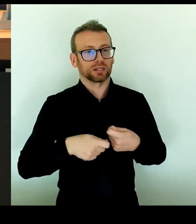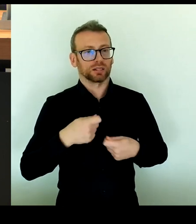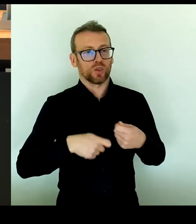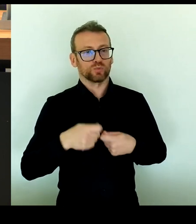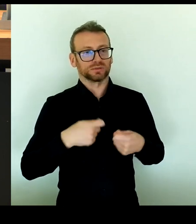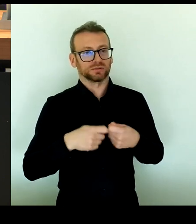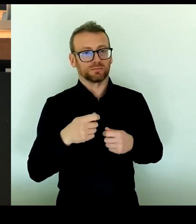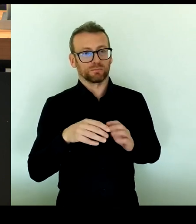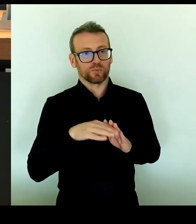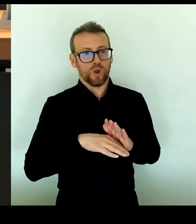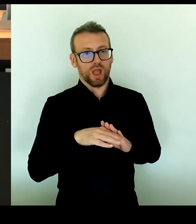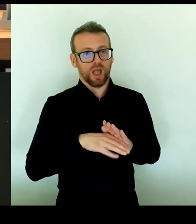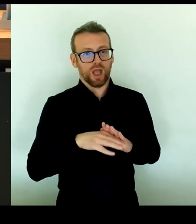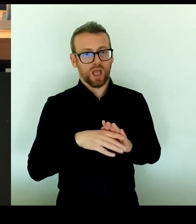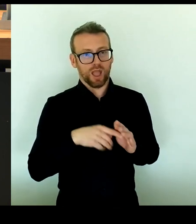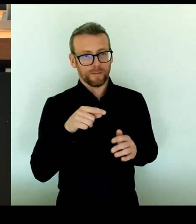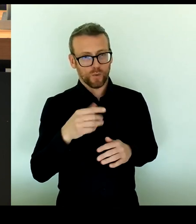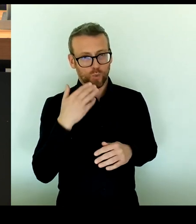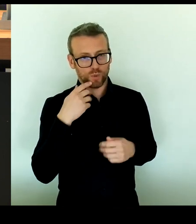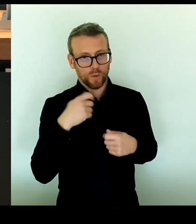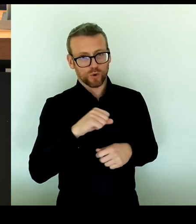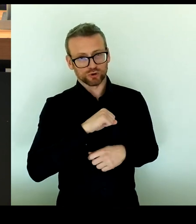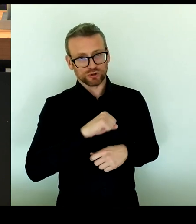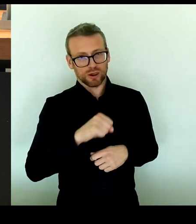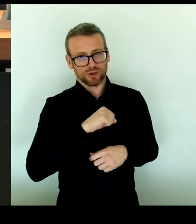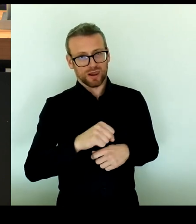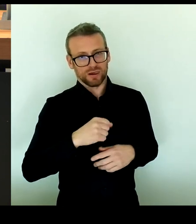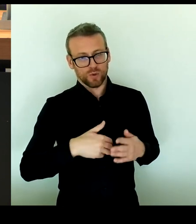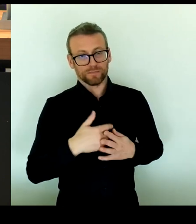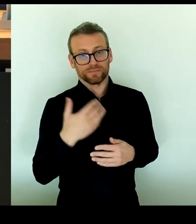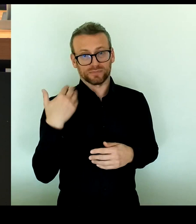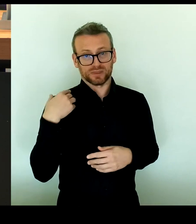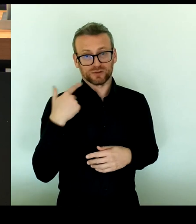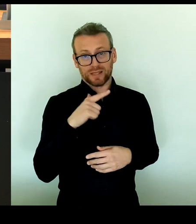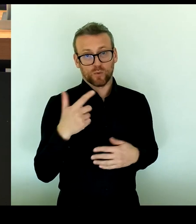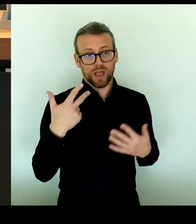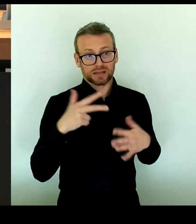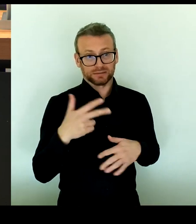ja sozusagen, auch aus der Kommunalpolitik kommt, wie so viele hier aus diesem Hause, dann finde ich das